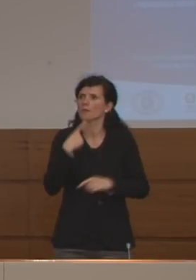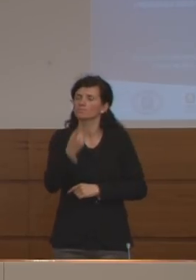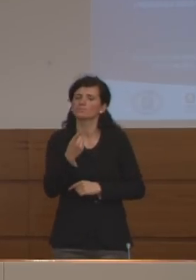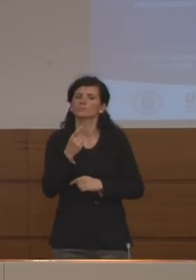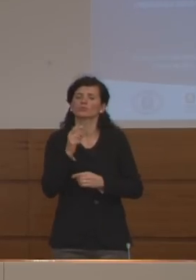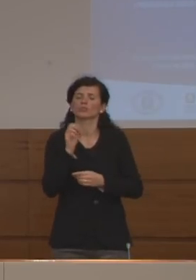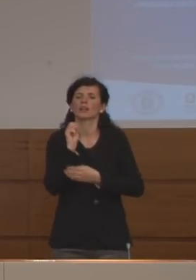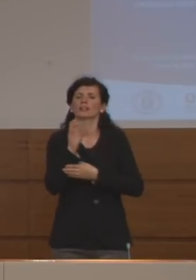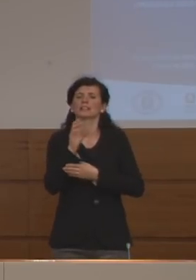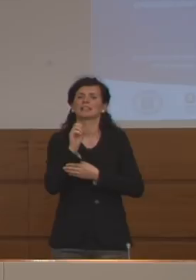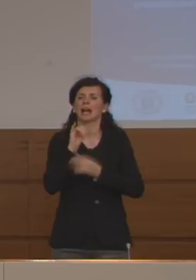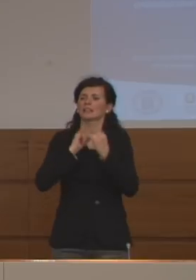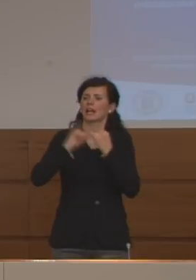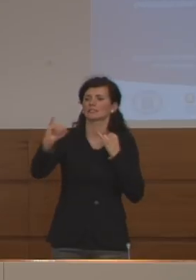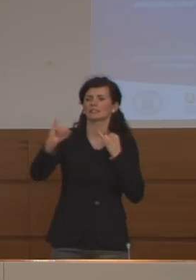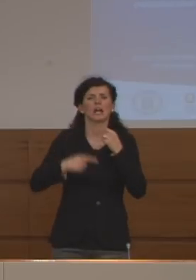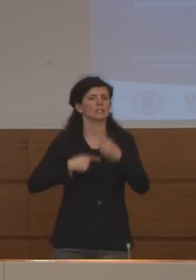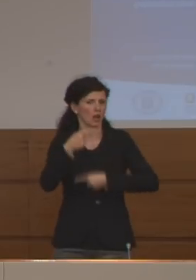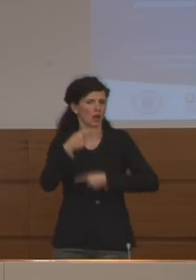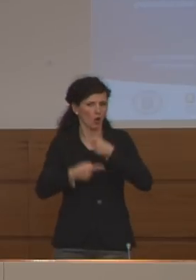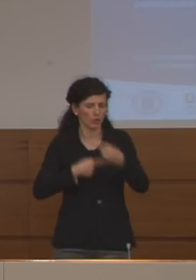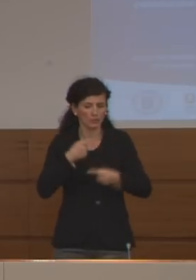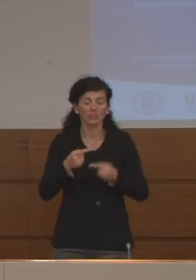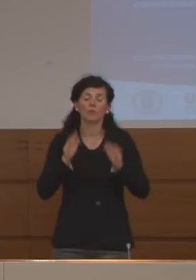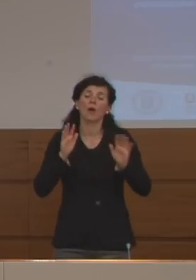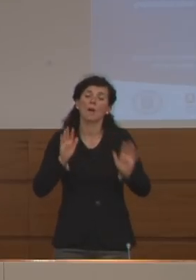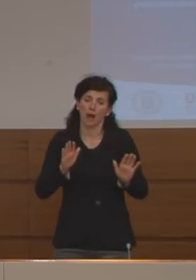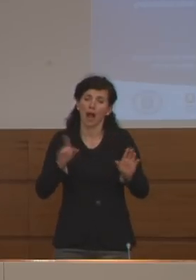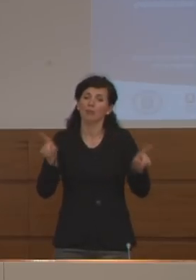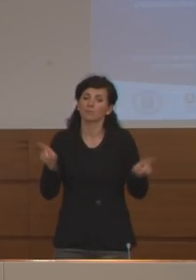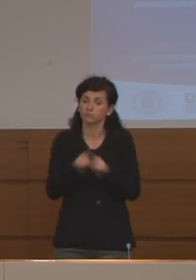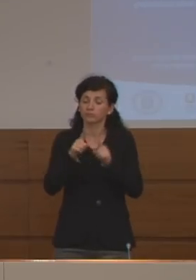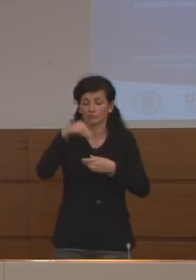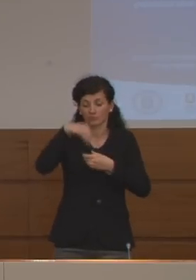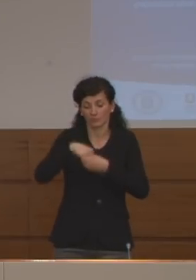distanza ma anche di distanziamento sociale nelle scuole.